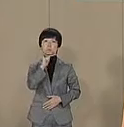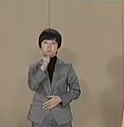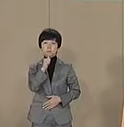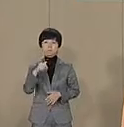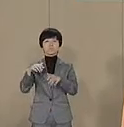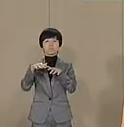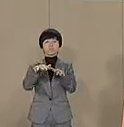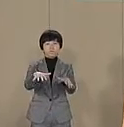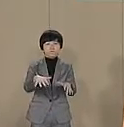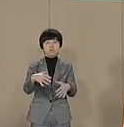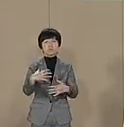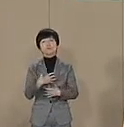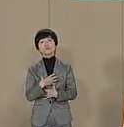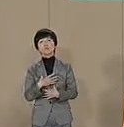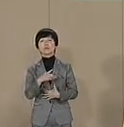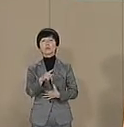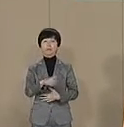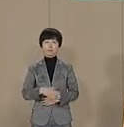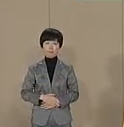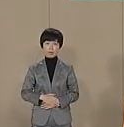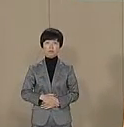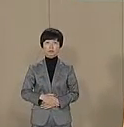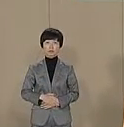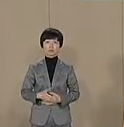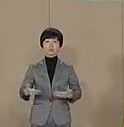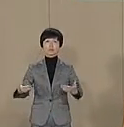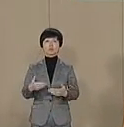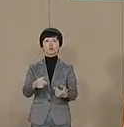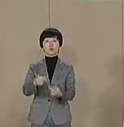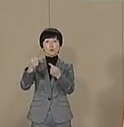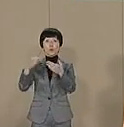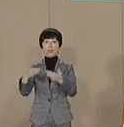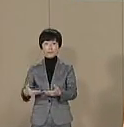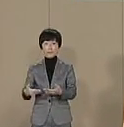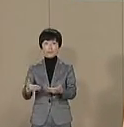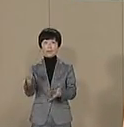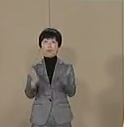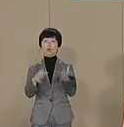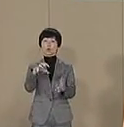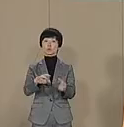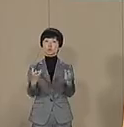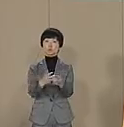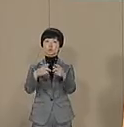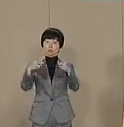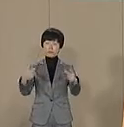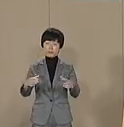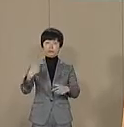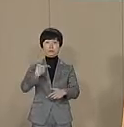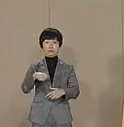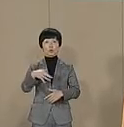苦しめています 雇用を安定させ 保育所を増やし 教育費の負担を減らすなど